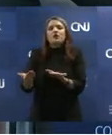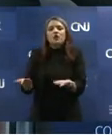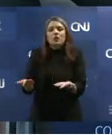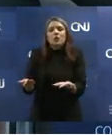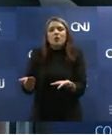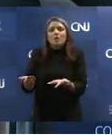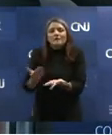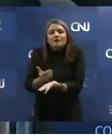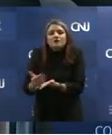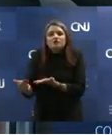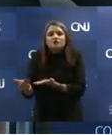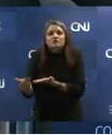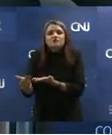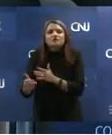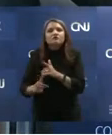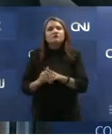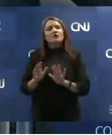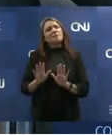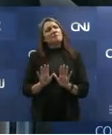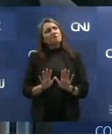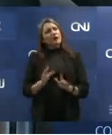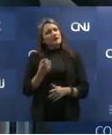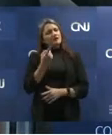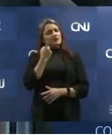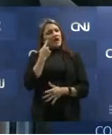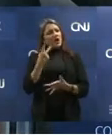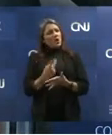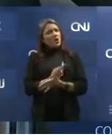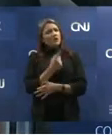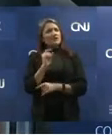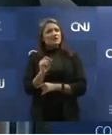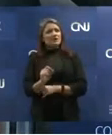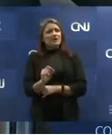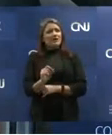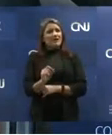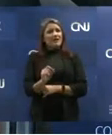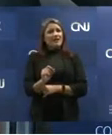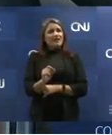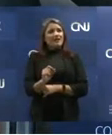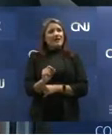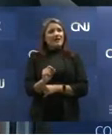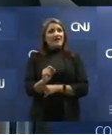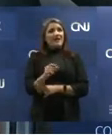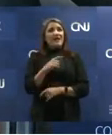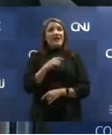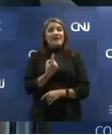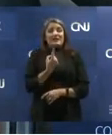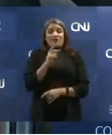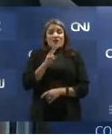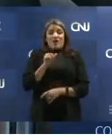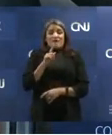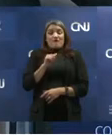por coincidência, houve a vacância de uma vaga do quinto de um membro da origem Ministério Público